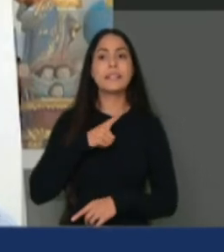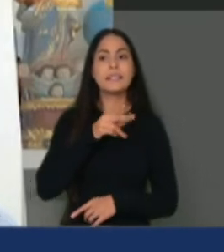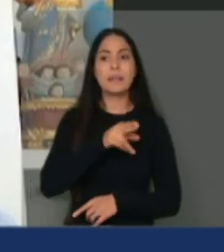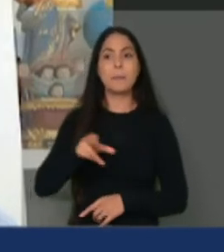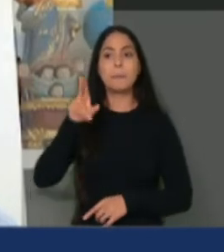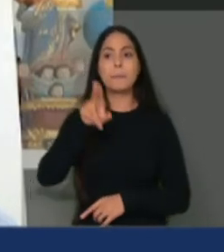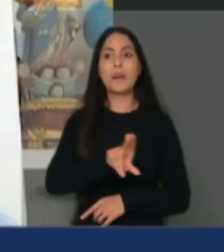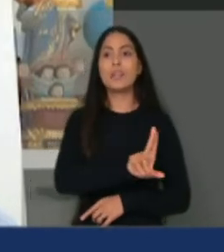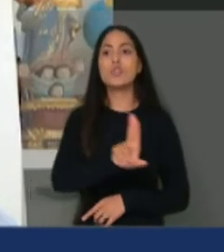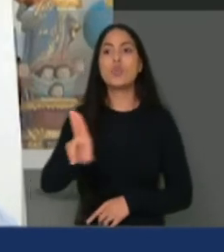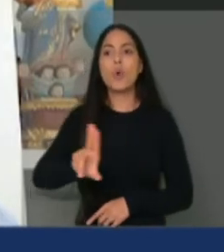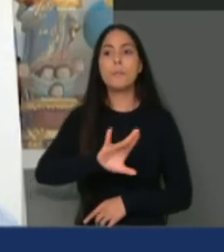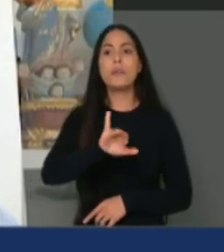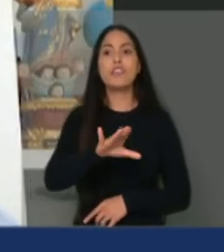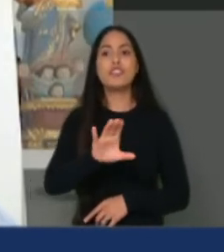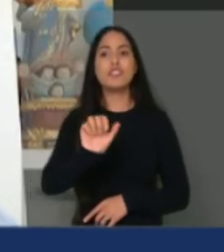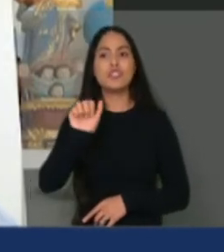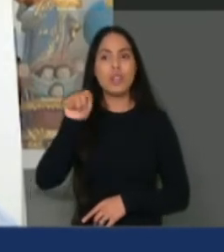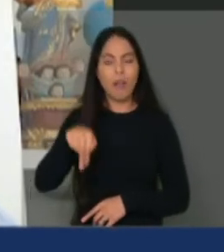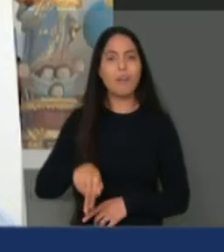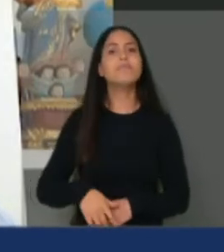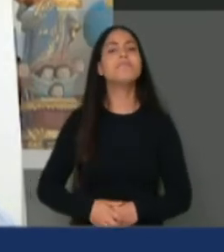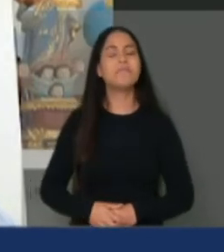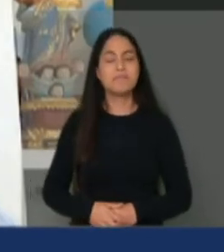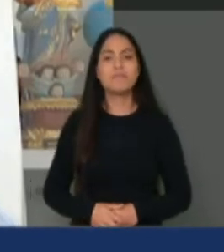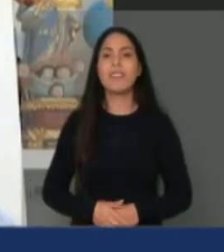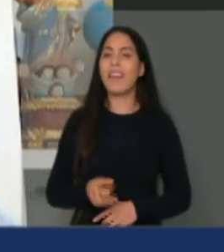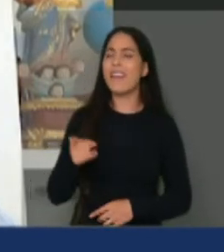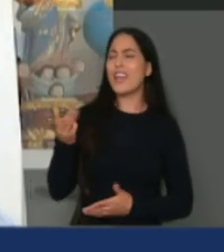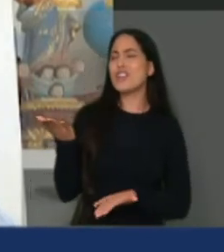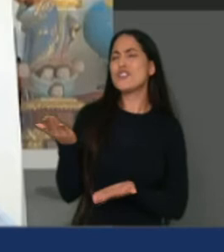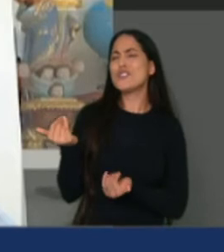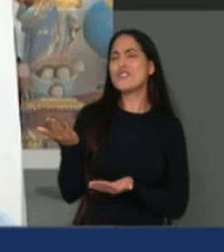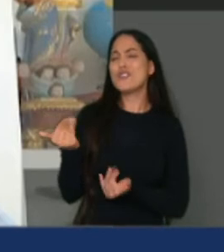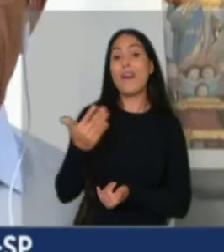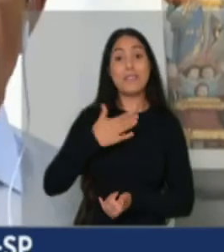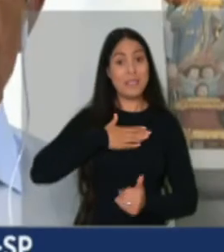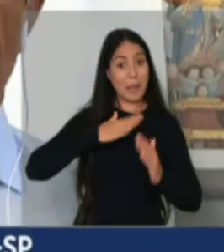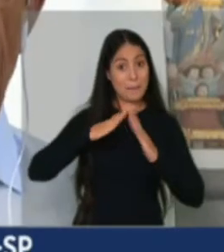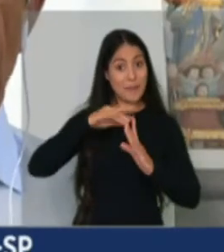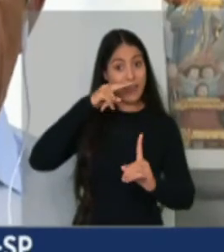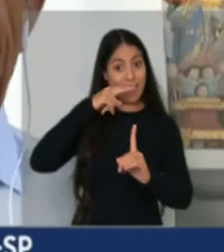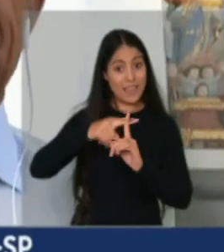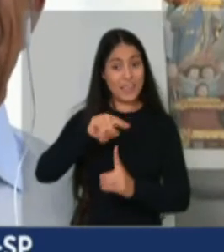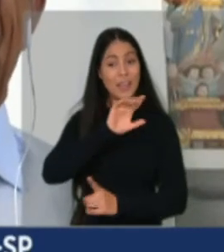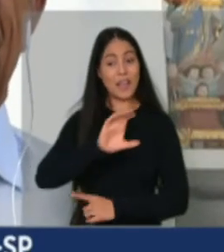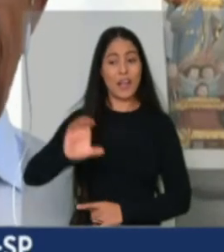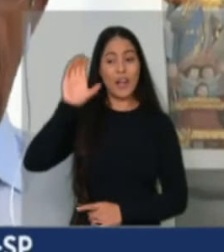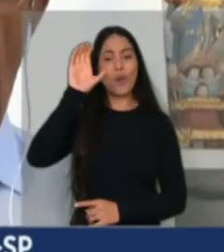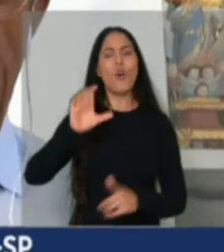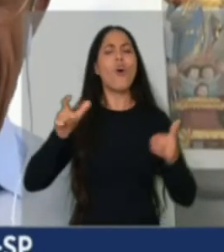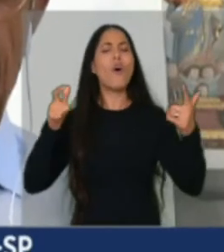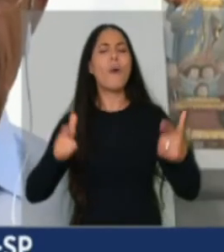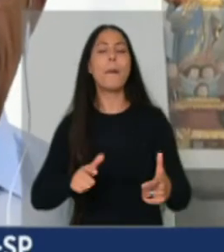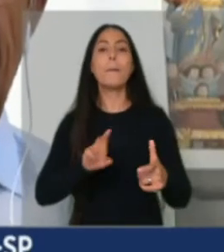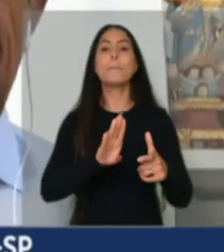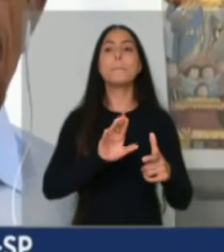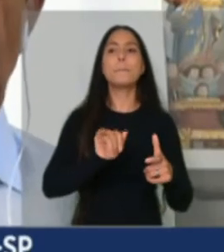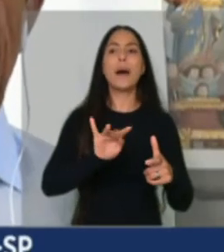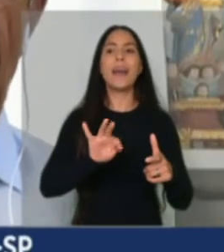EXEMPLO DO PADRE JEAN QUE É JOJ, JOVEM PADRE DA IGREJA ONDE EU PARTICIPO, IGREJA SÃO JOSÉ, BAETA NEVES, MEU BAIRRO